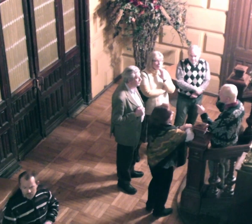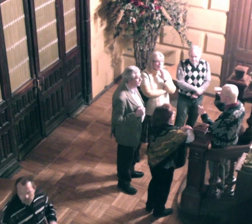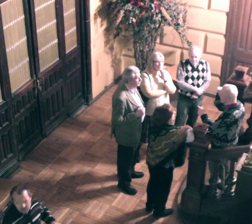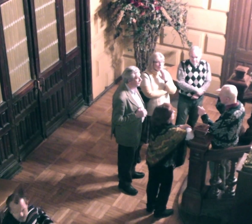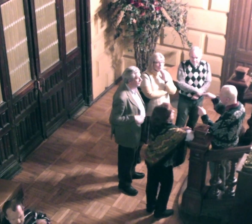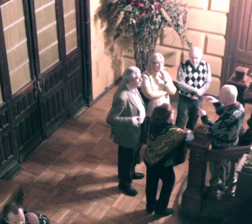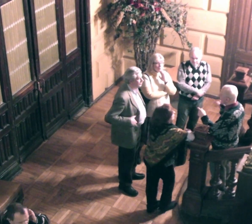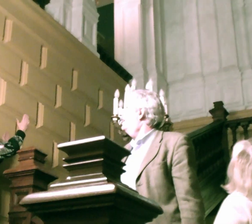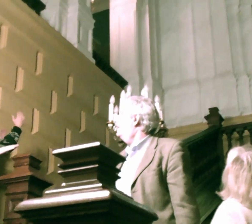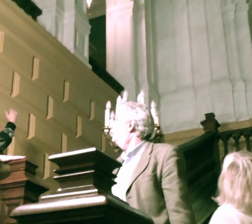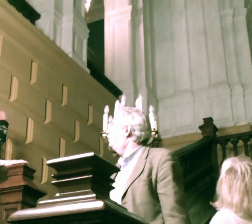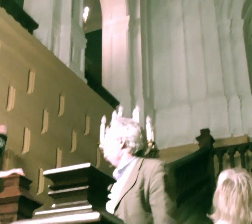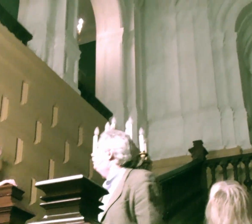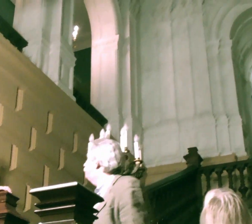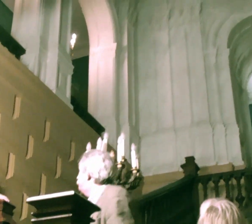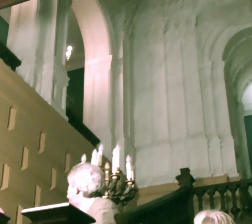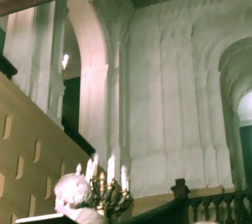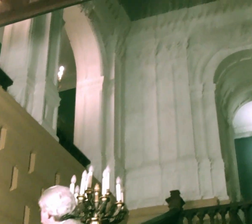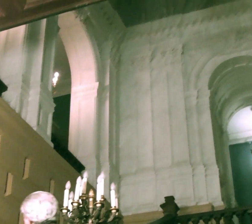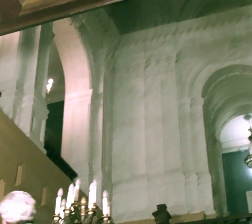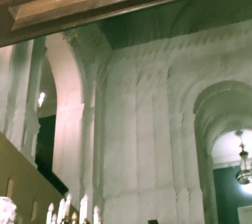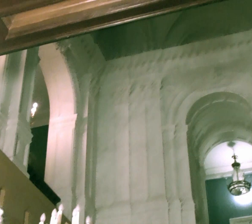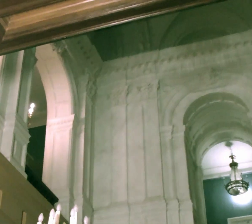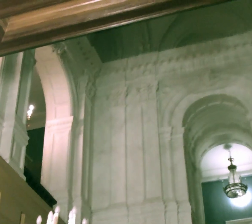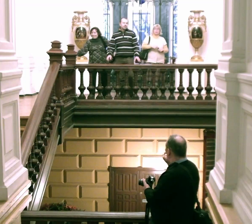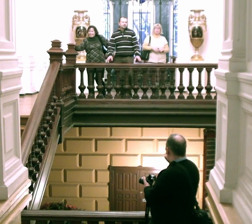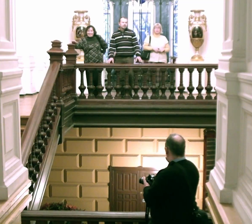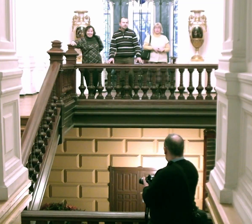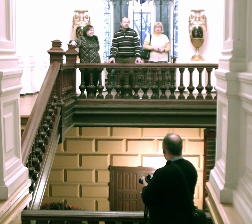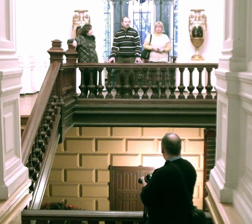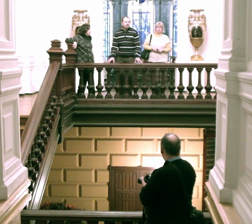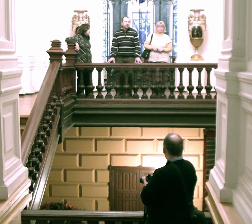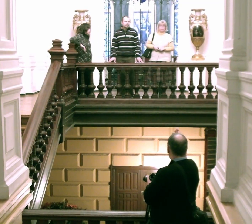Экскурсоводом выступил сам Юрий Соколов, который рассказал гостям много интересного о здании